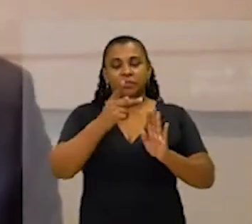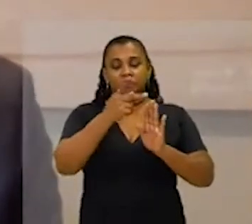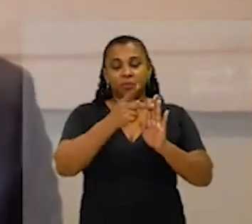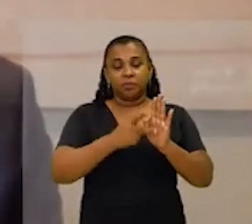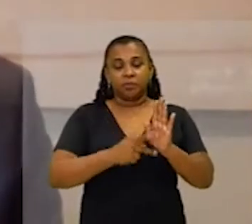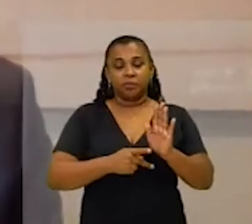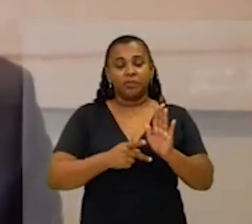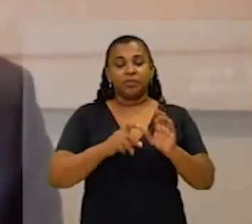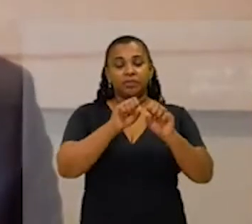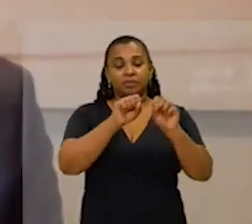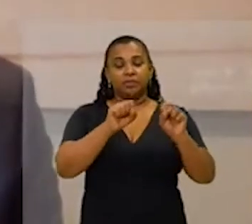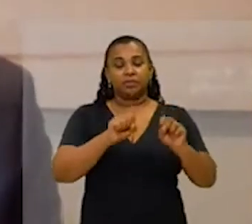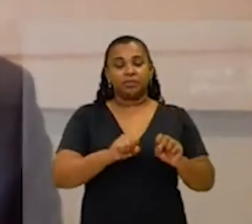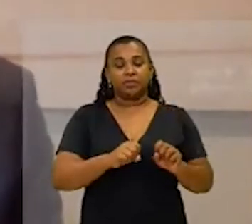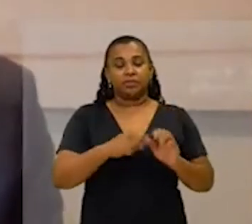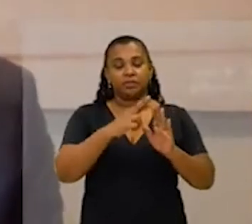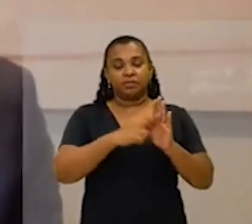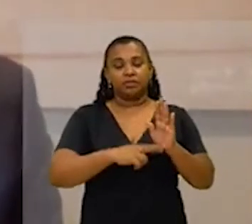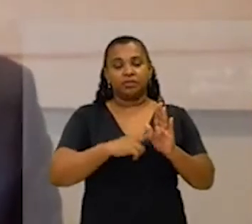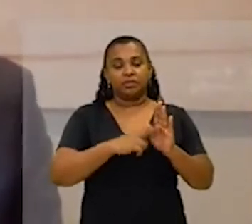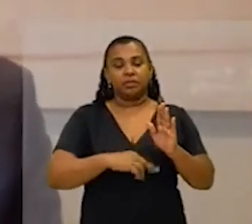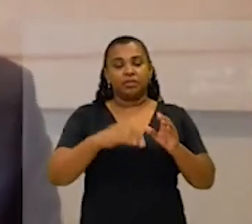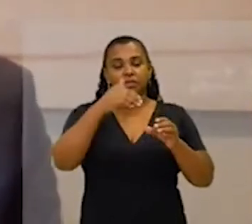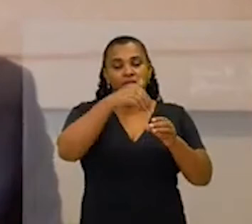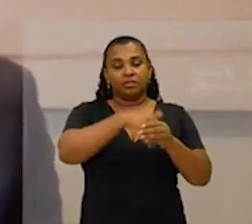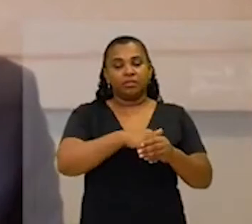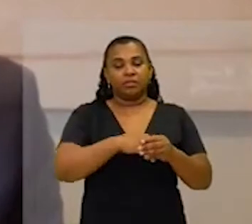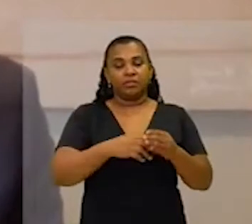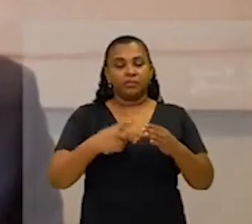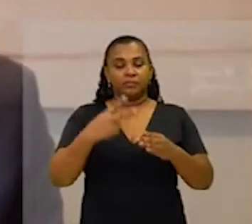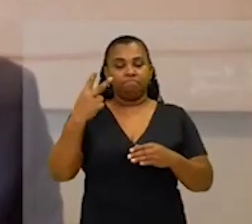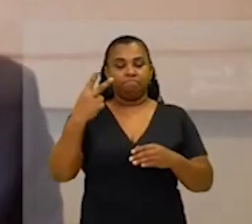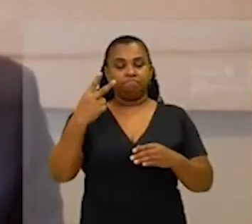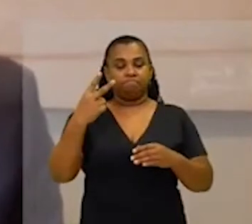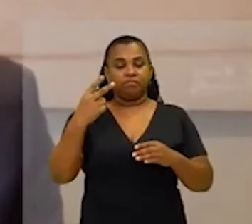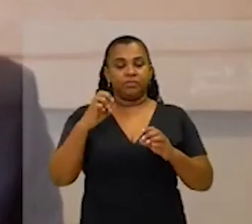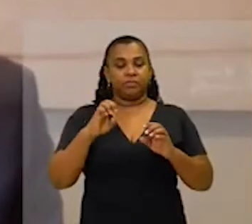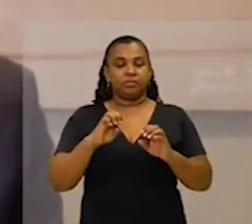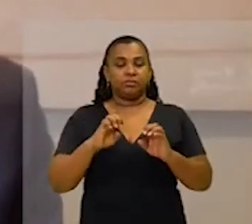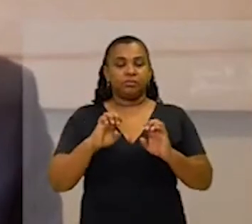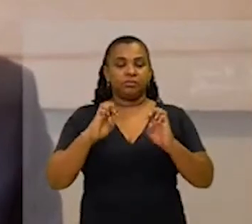sistematização das normas eleitorais que já está na sua segunda edição e para mim talvez seja um